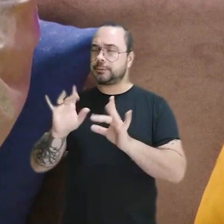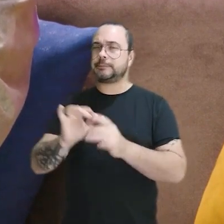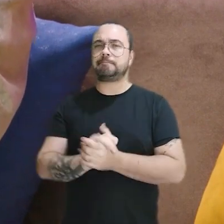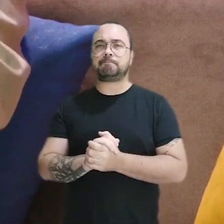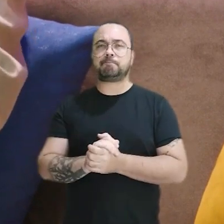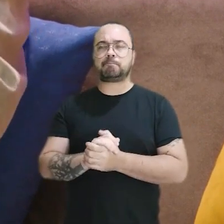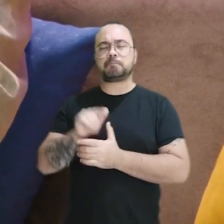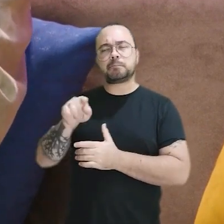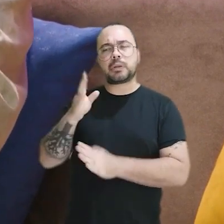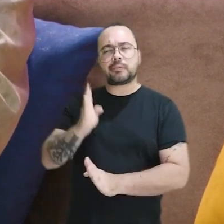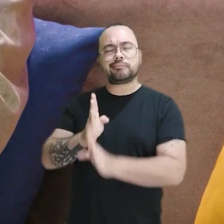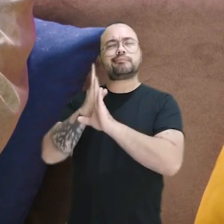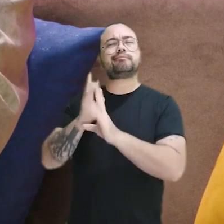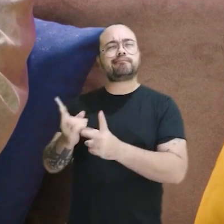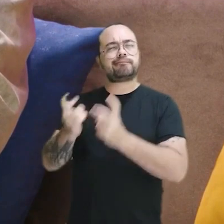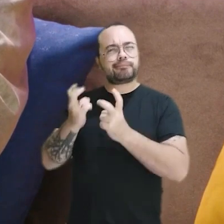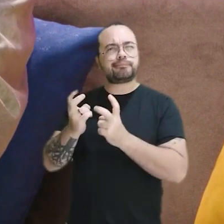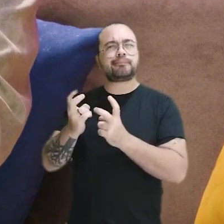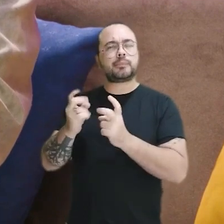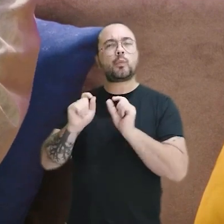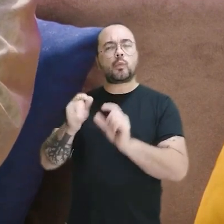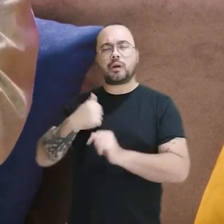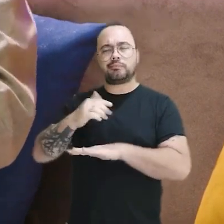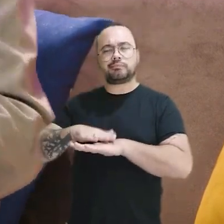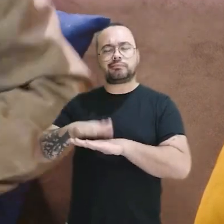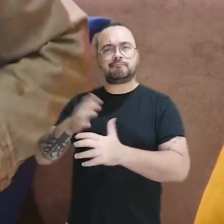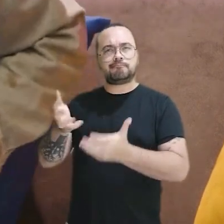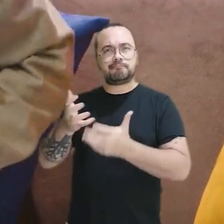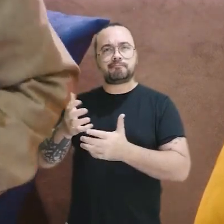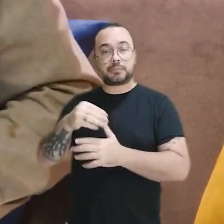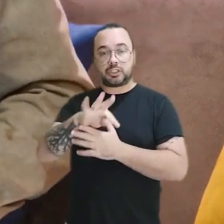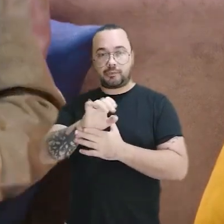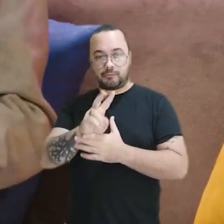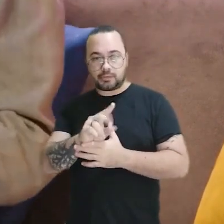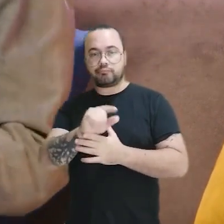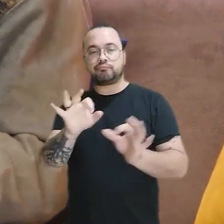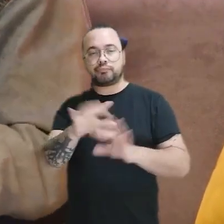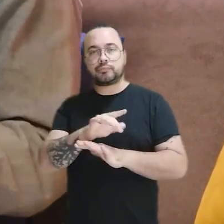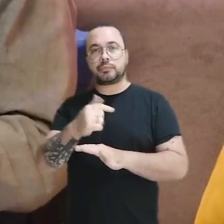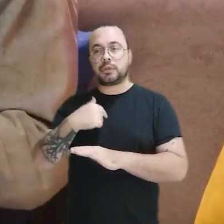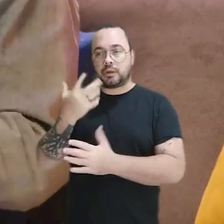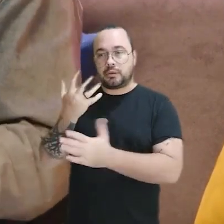ali eu saquei que... O que que eu queria fazer. Quando eu saí da MTV, eu gravei o meu primeiro especial.